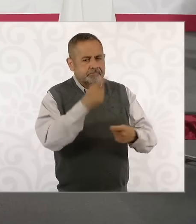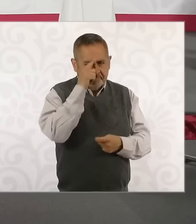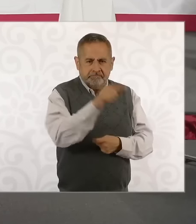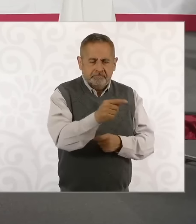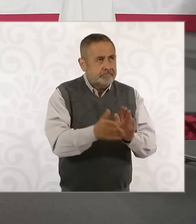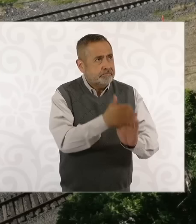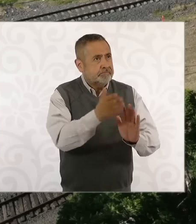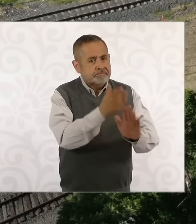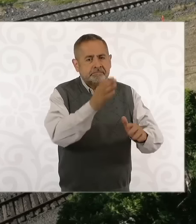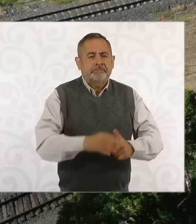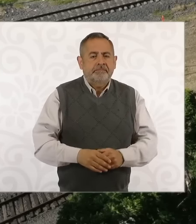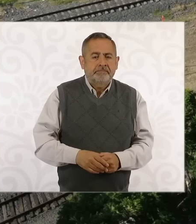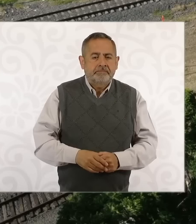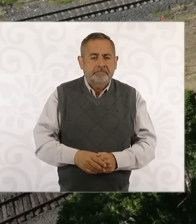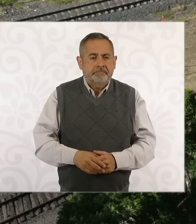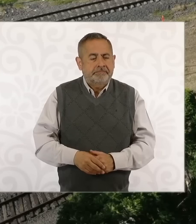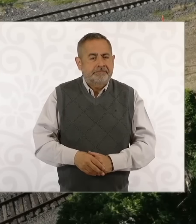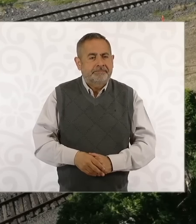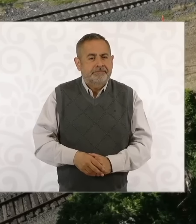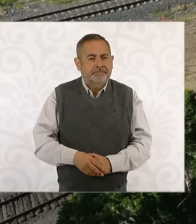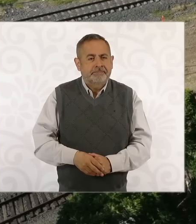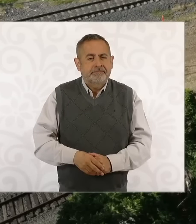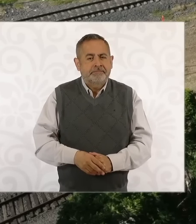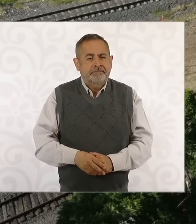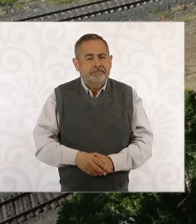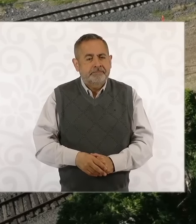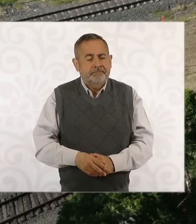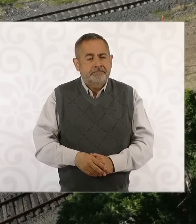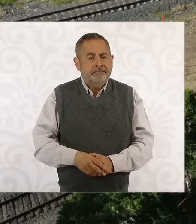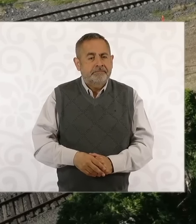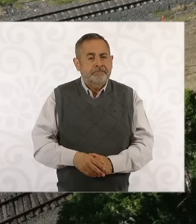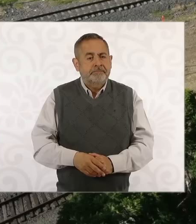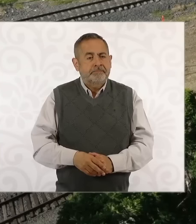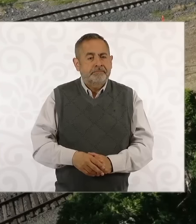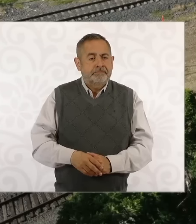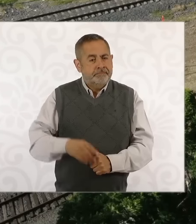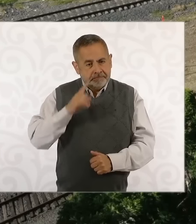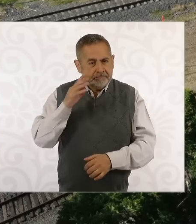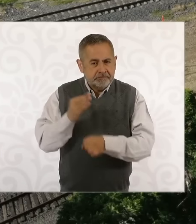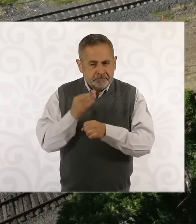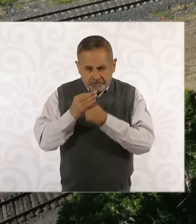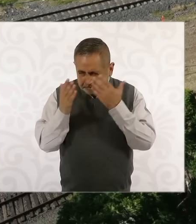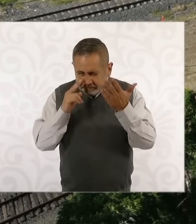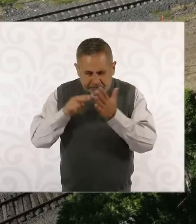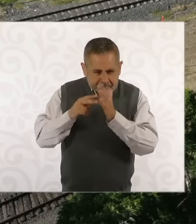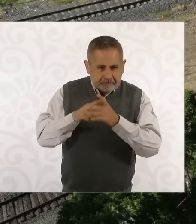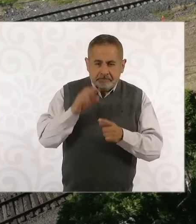Eh, los tramos que estamos ahora trabajando en términos de estudio son Irapuato, Guadalajara,